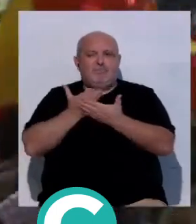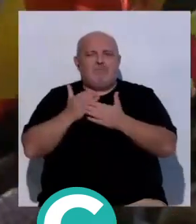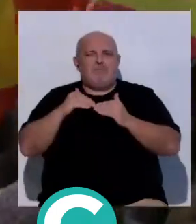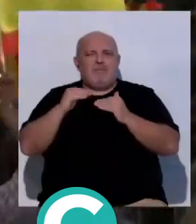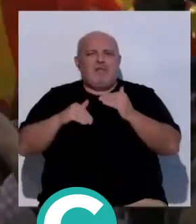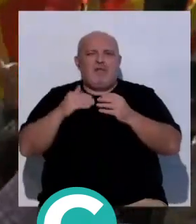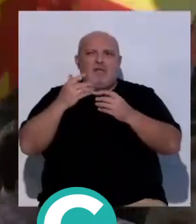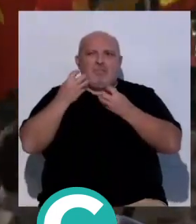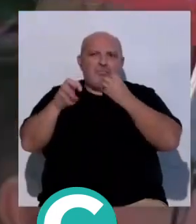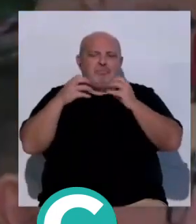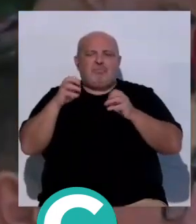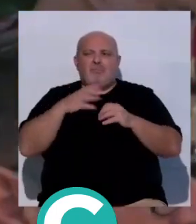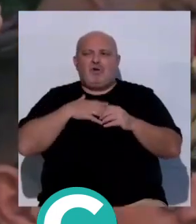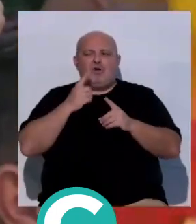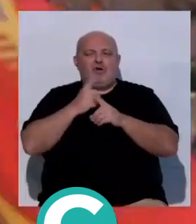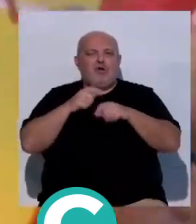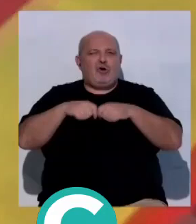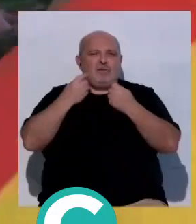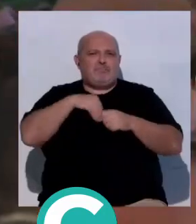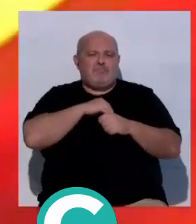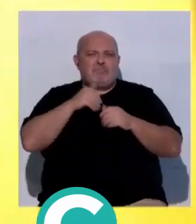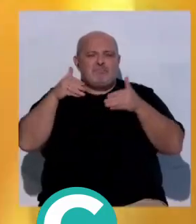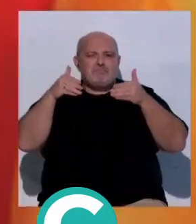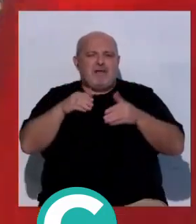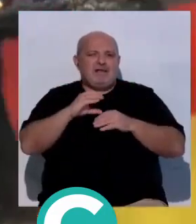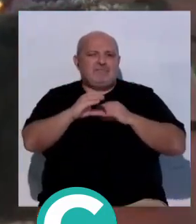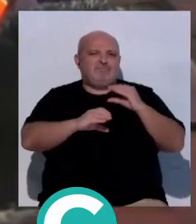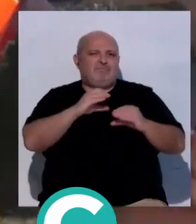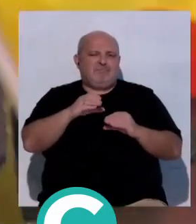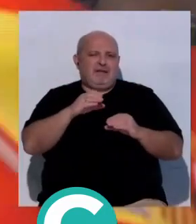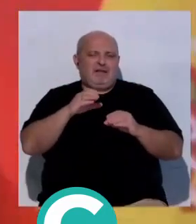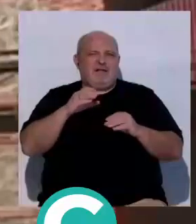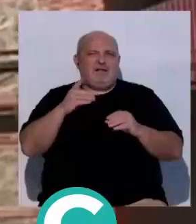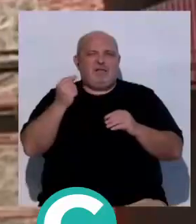manifestaciones por la ruptura de España y más inversiones En referencia al escaso presupuesto